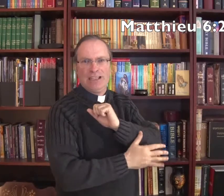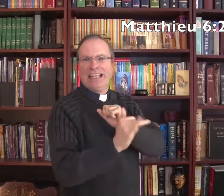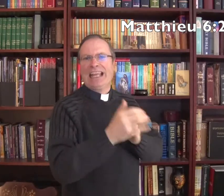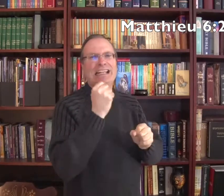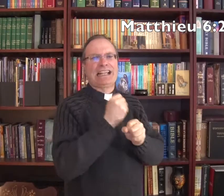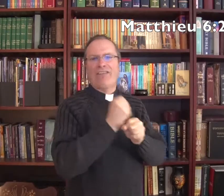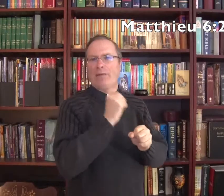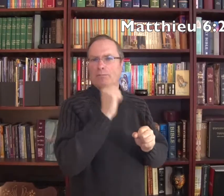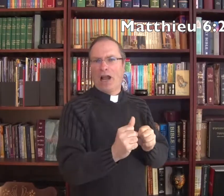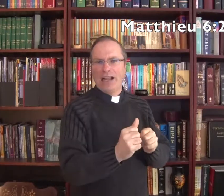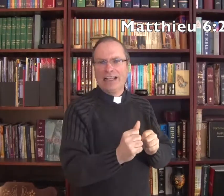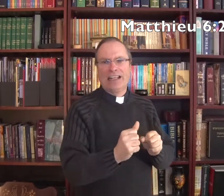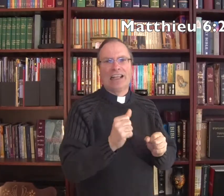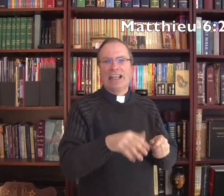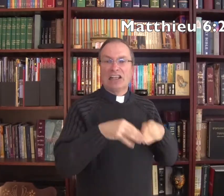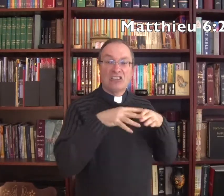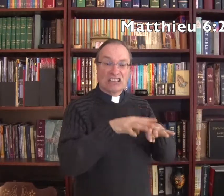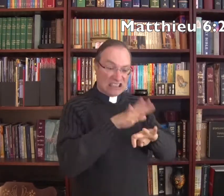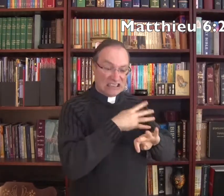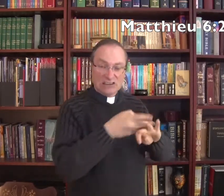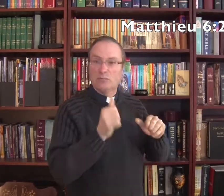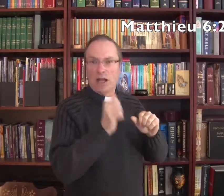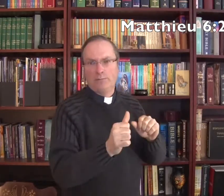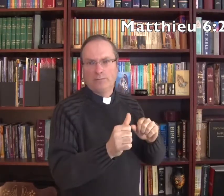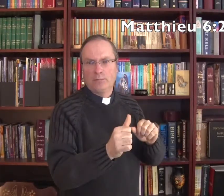elles ne travaillent pas et ne tissent pas;